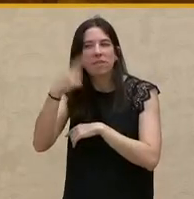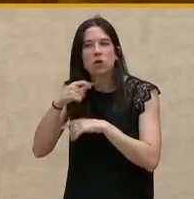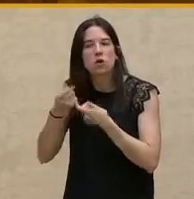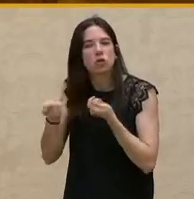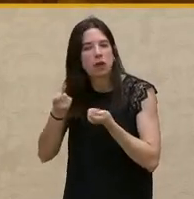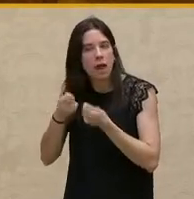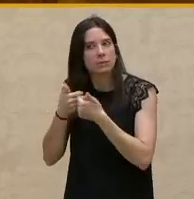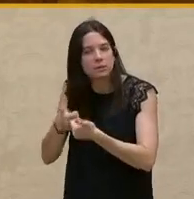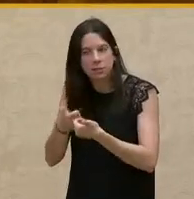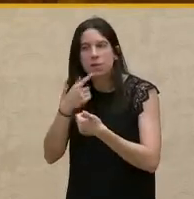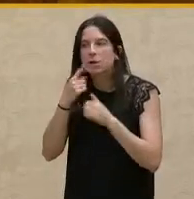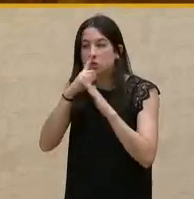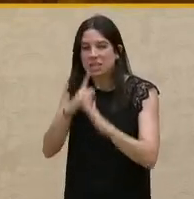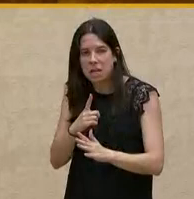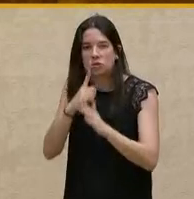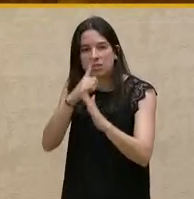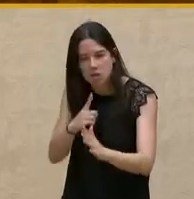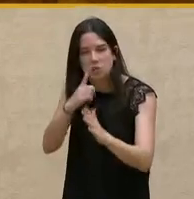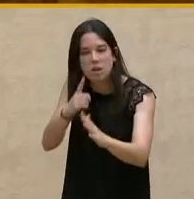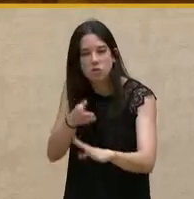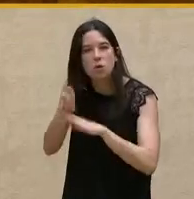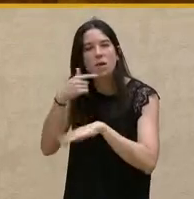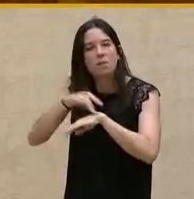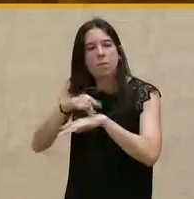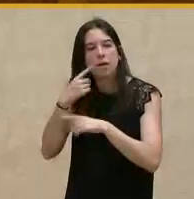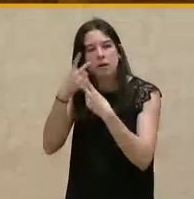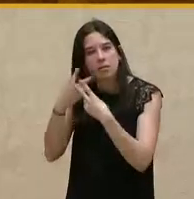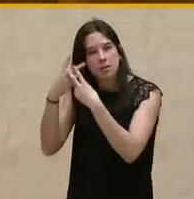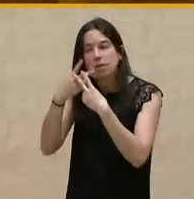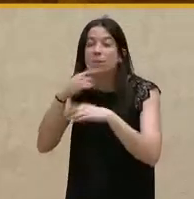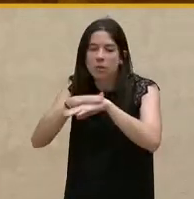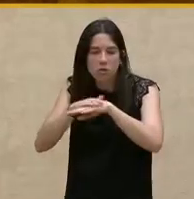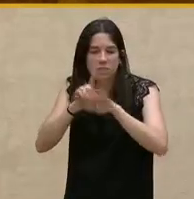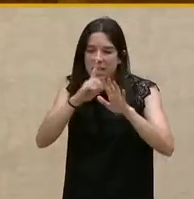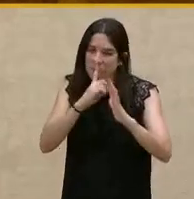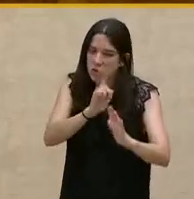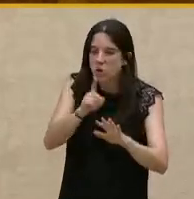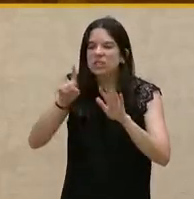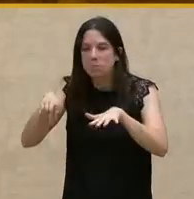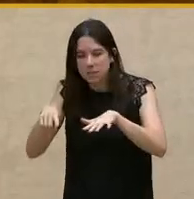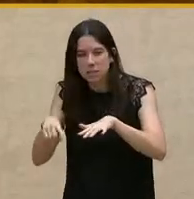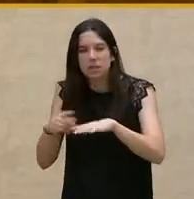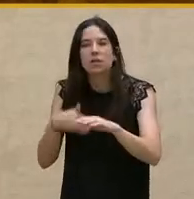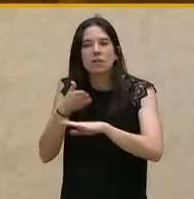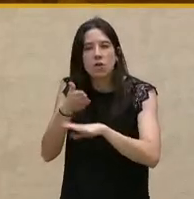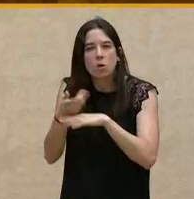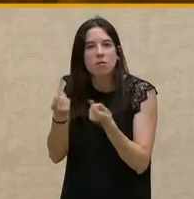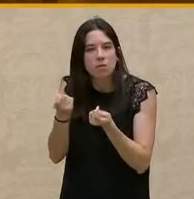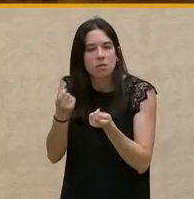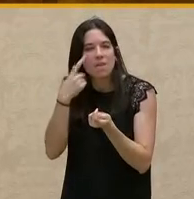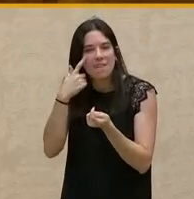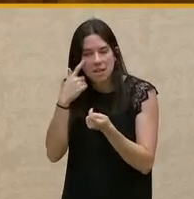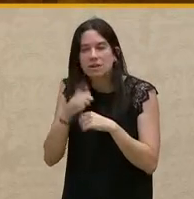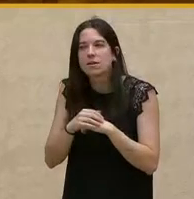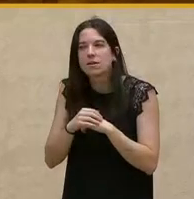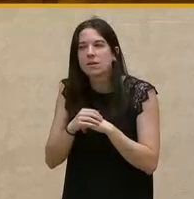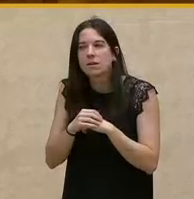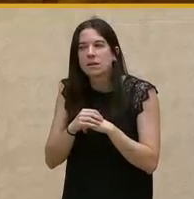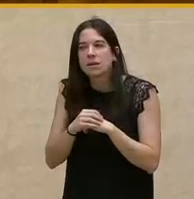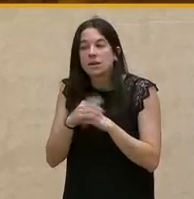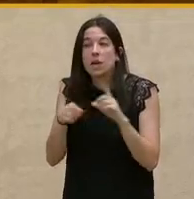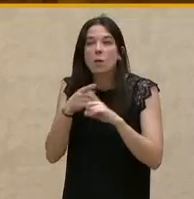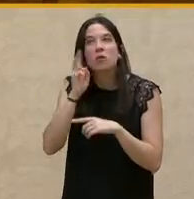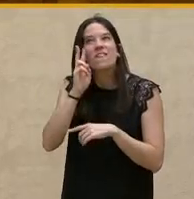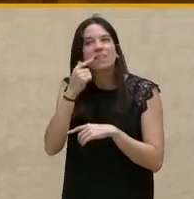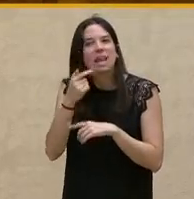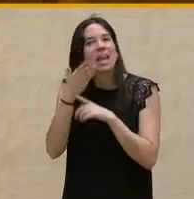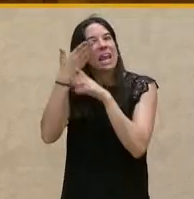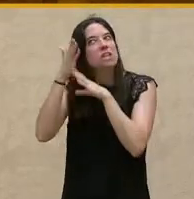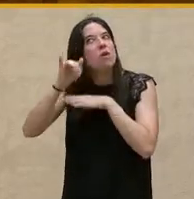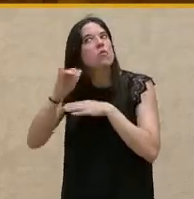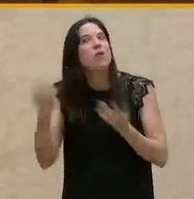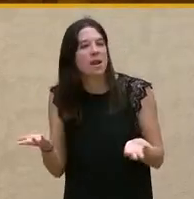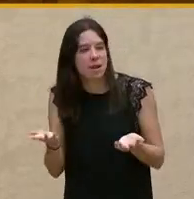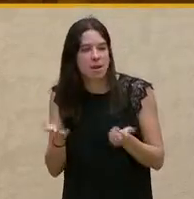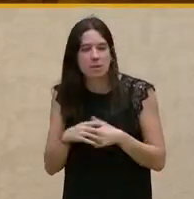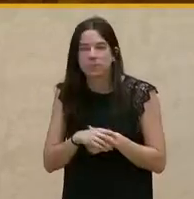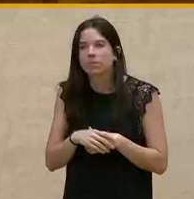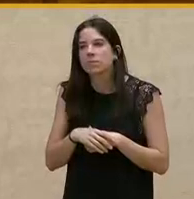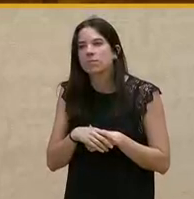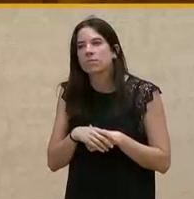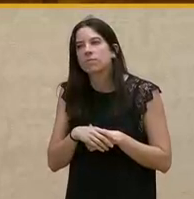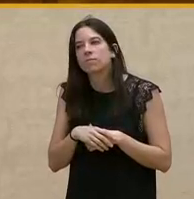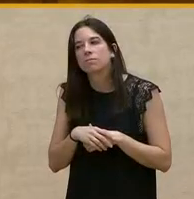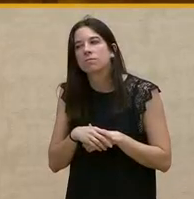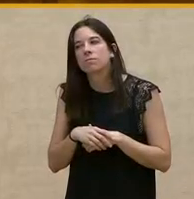Cada seis meses voy haciendo las regulaciones, e ir viendo un poco el resto que dispongo.